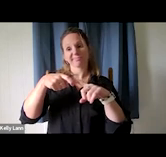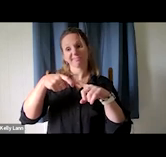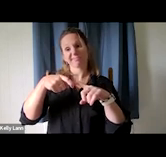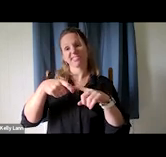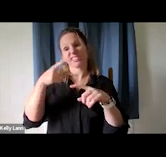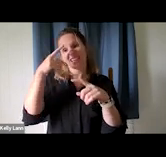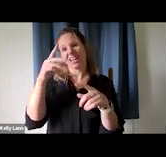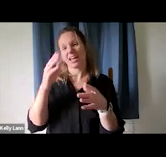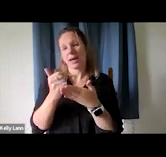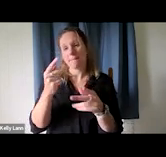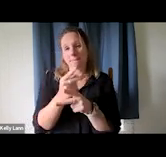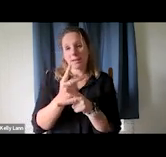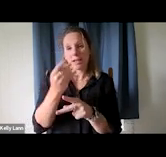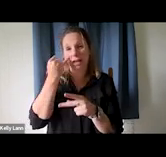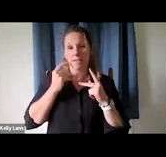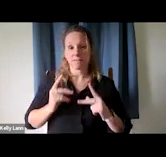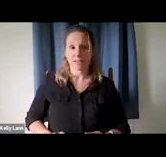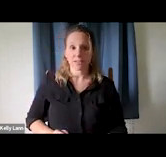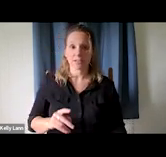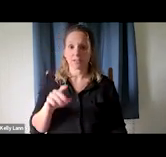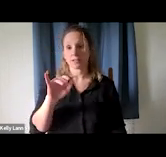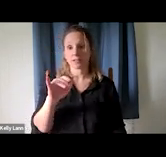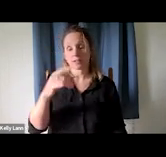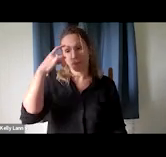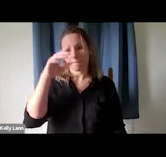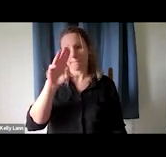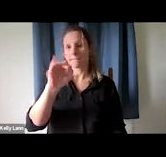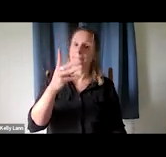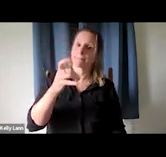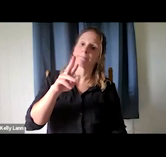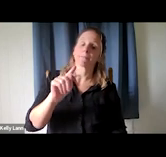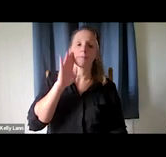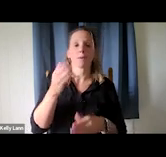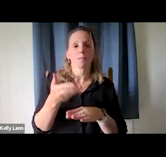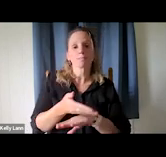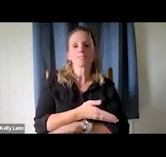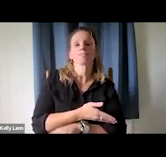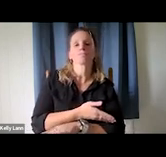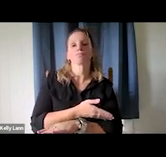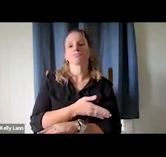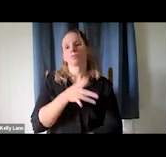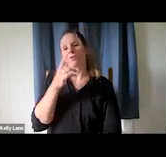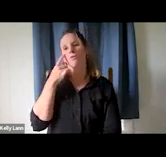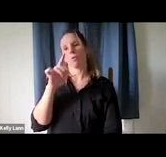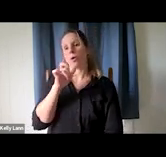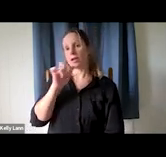cuando un impedimento físico o mental mejoraría hasta el punto de salir de la discapacidad.